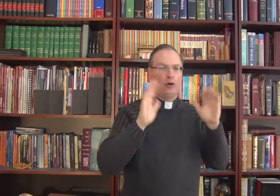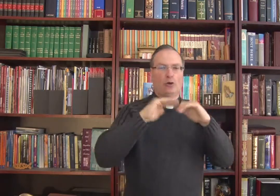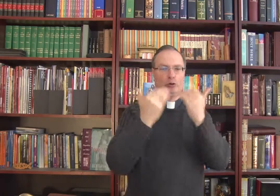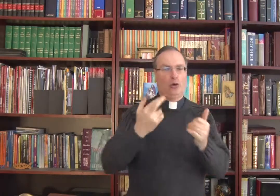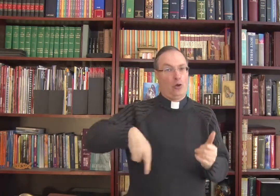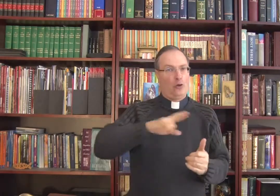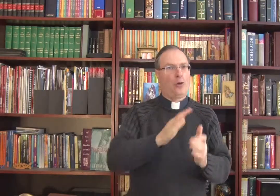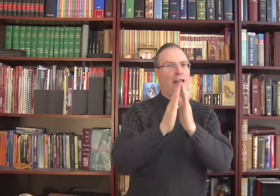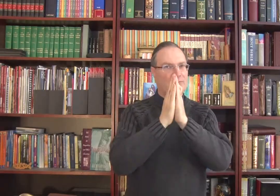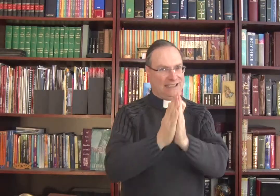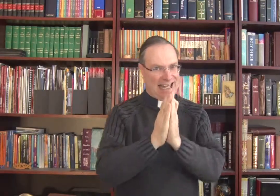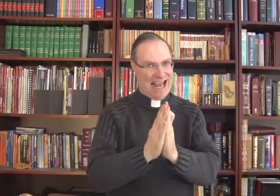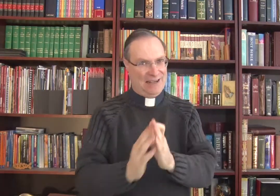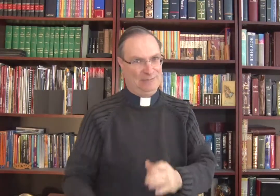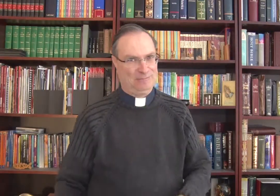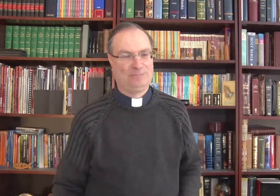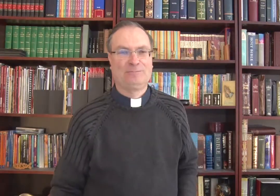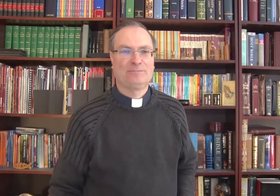toutes nos prières.